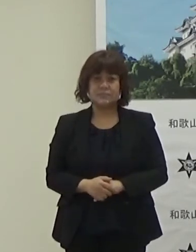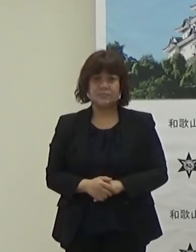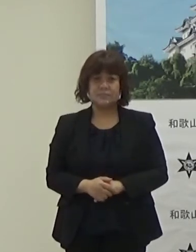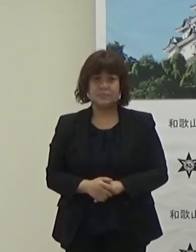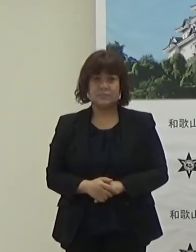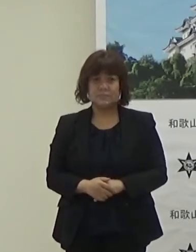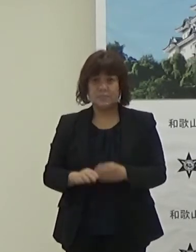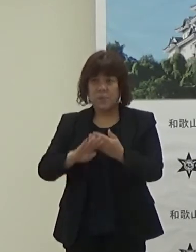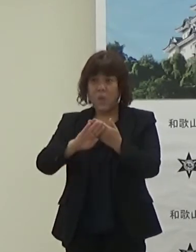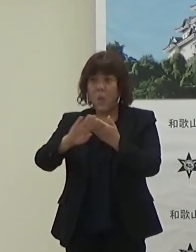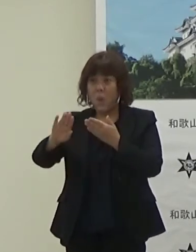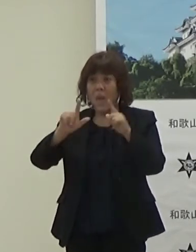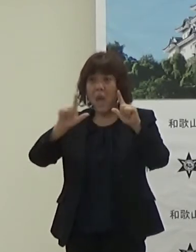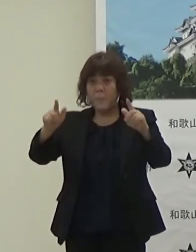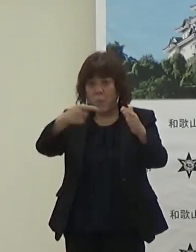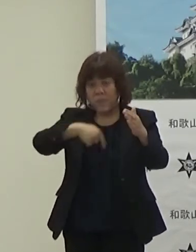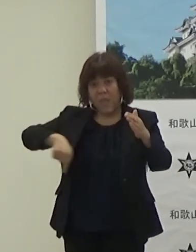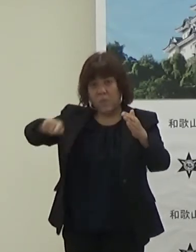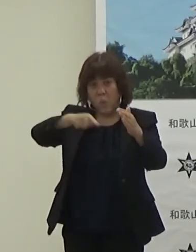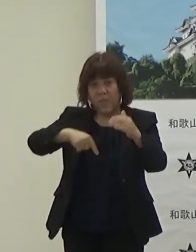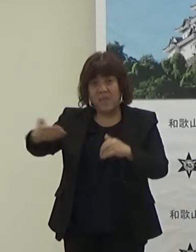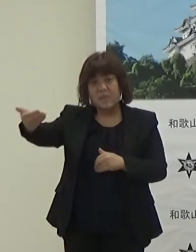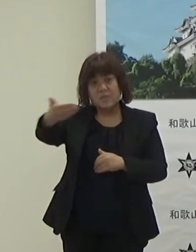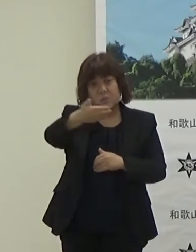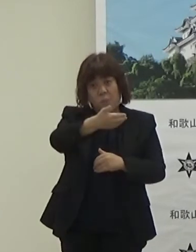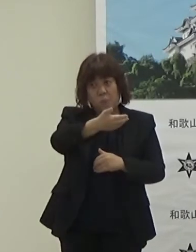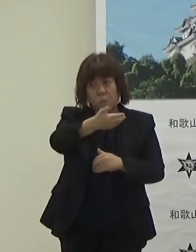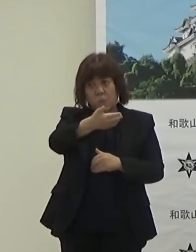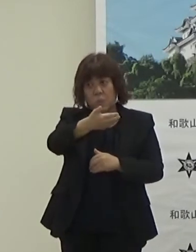他に発表発表項目で質問はありませんか